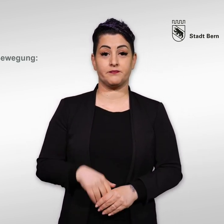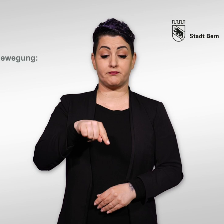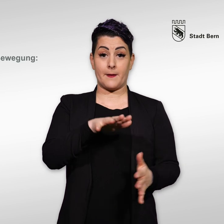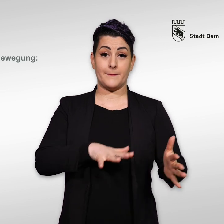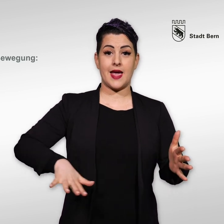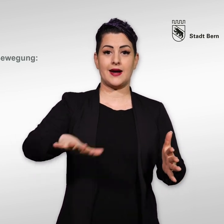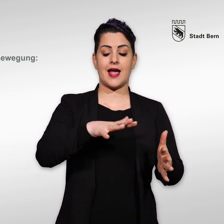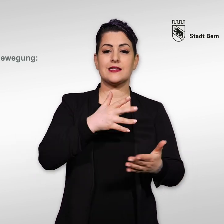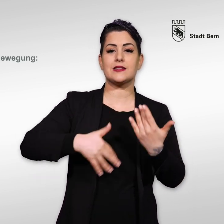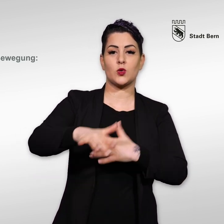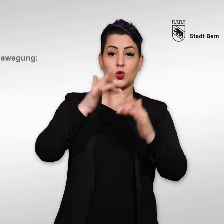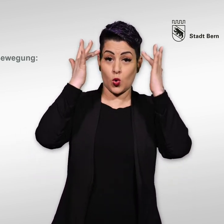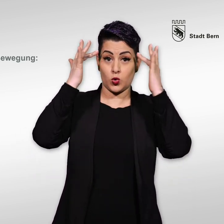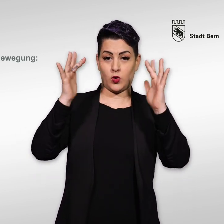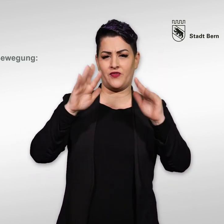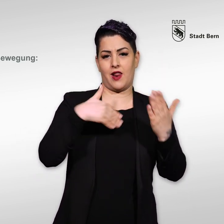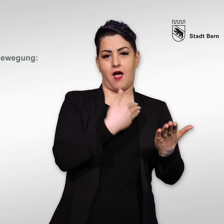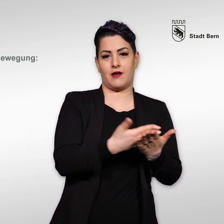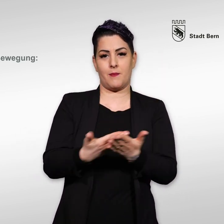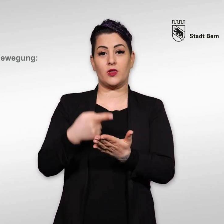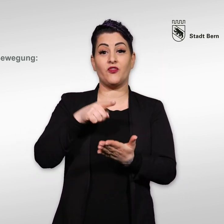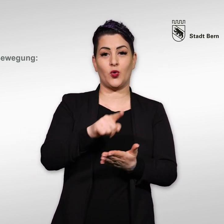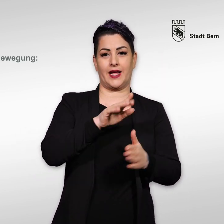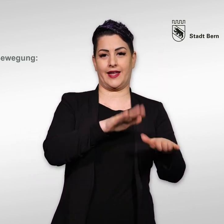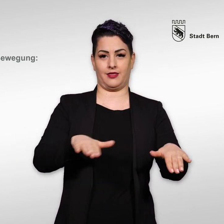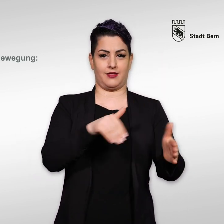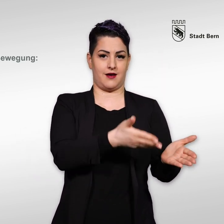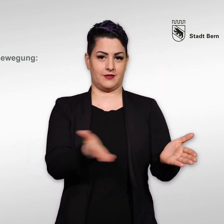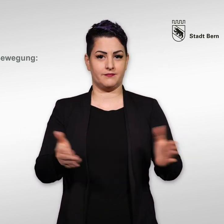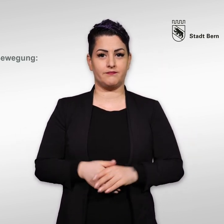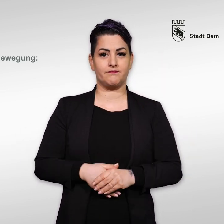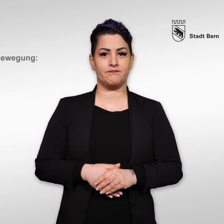Der Bereich Soziokultur bietet viele Angebote für Kinder,